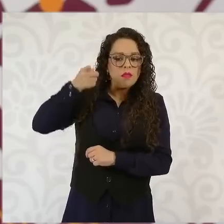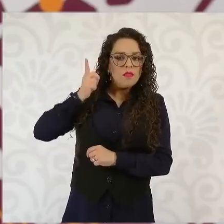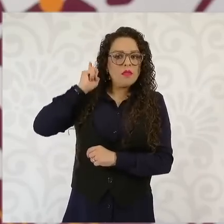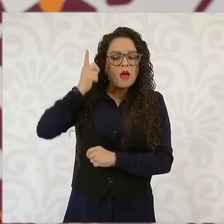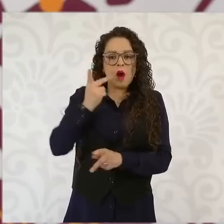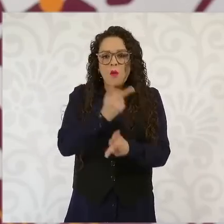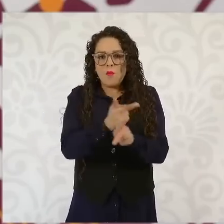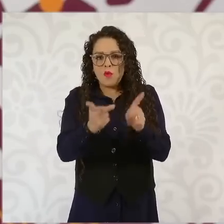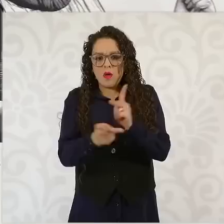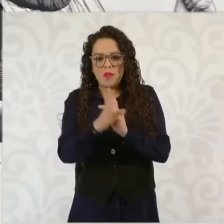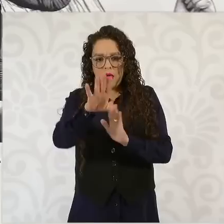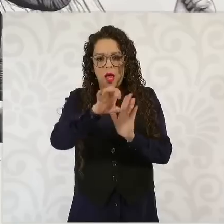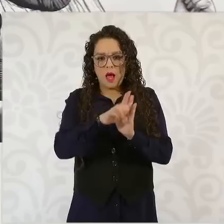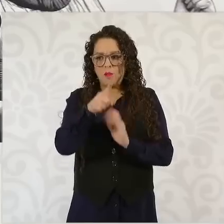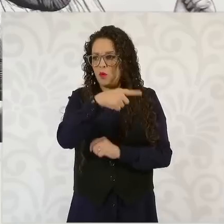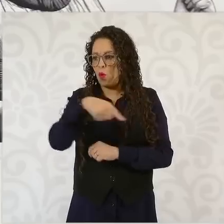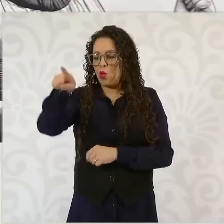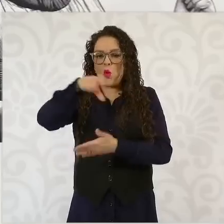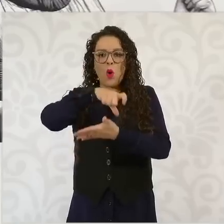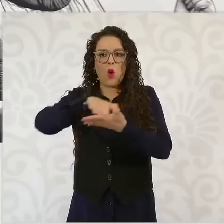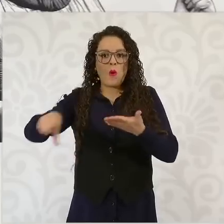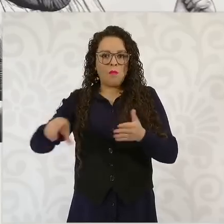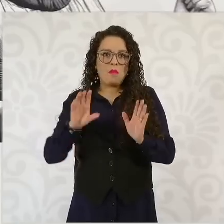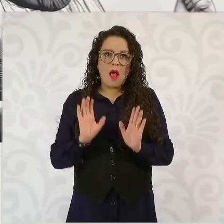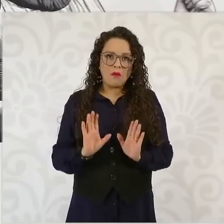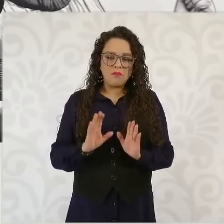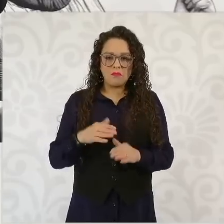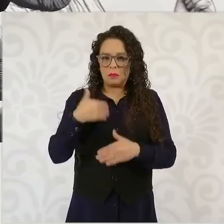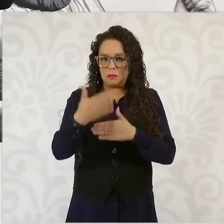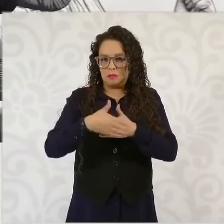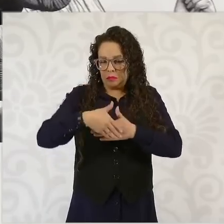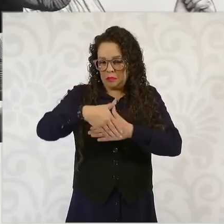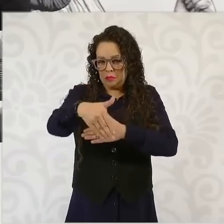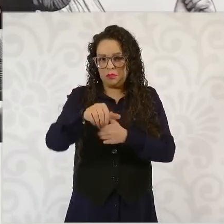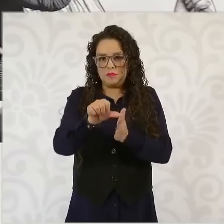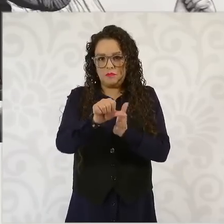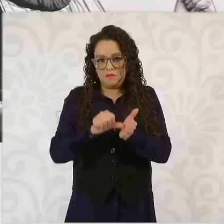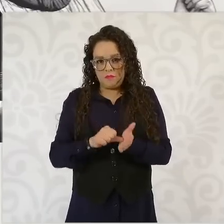ahora que vayas a comprar un electrodoméstico en los próximos meses un refrigerador por ejemplo